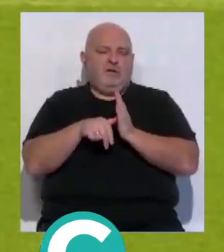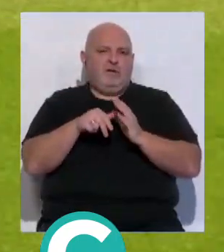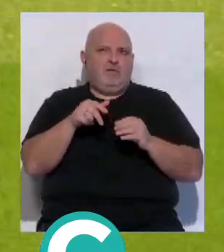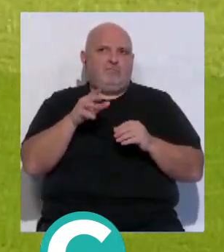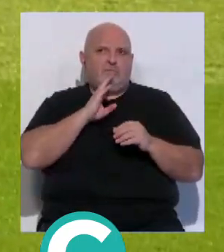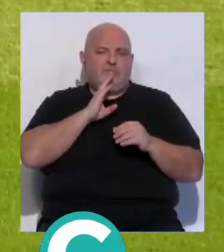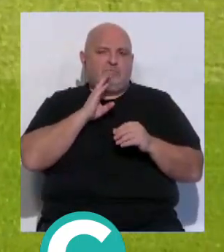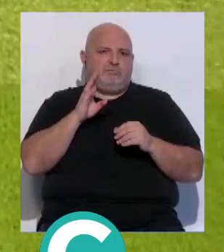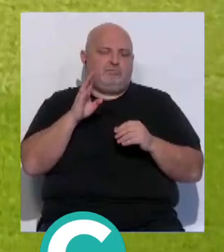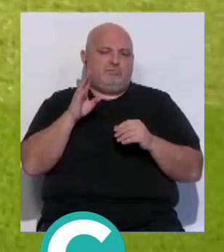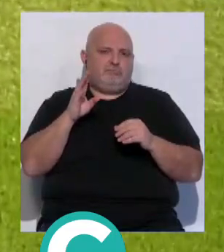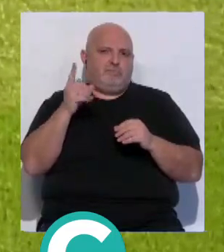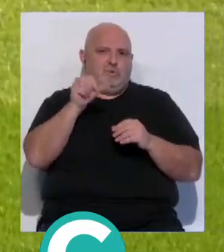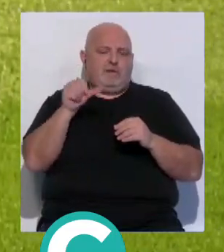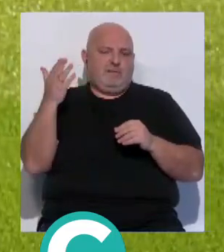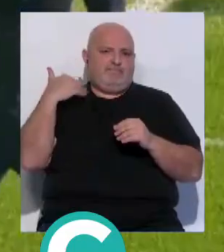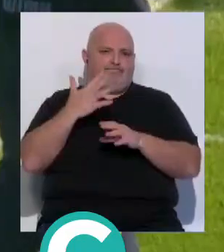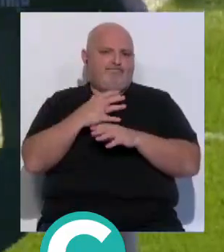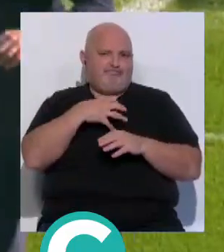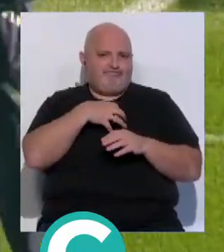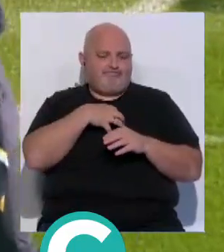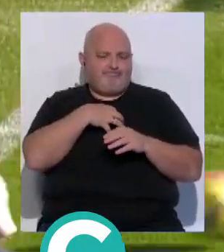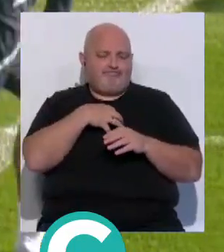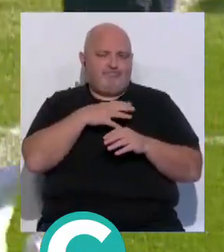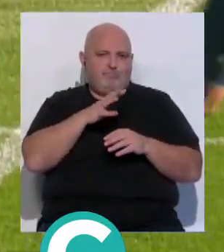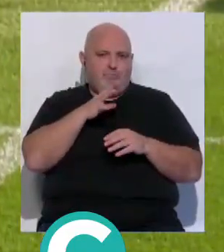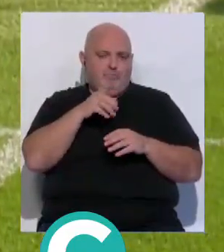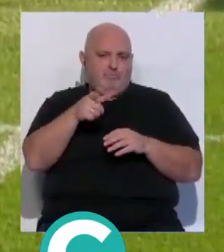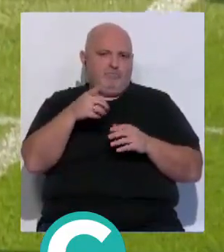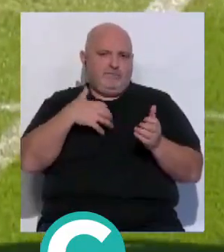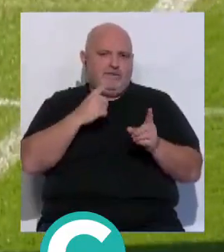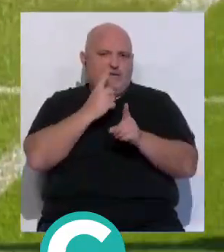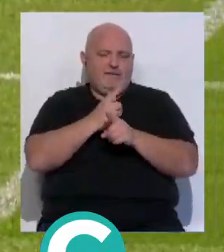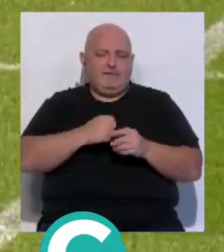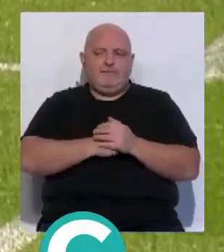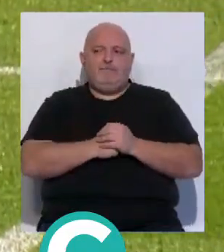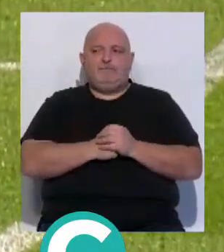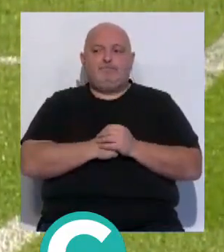en el dique Seco la semana anterior y no poder haber jugado contra el Sevilla y como decimos